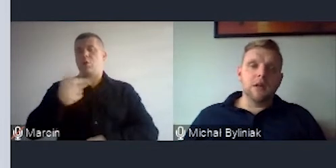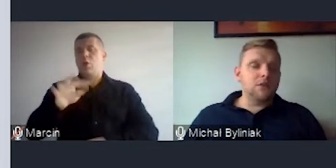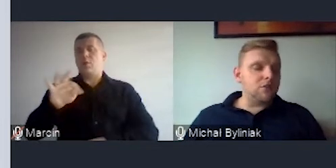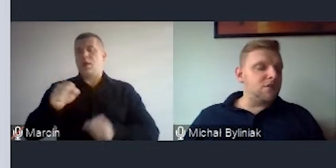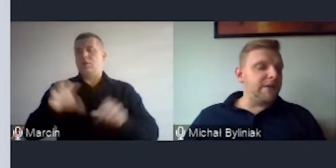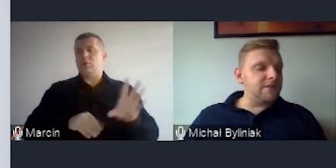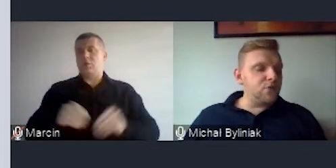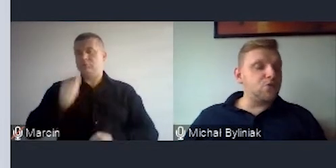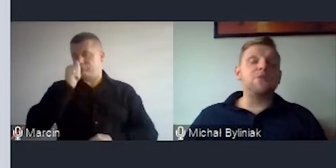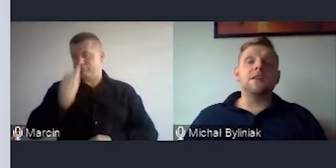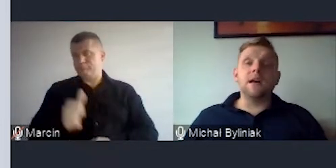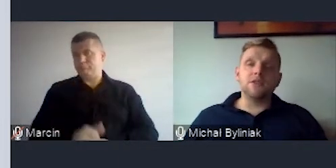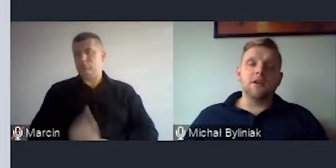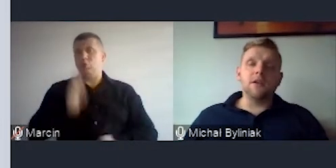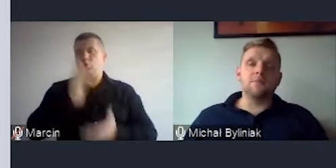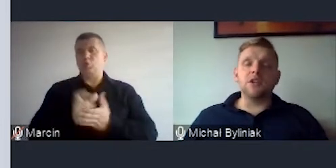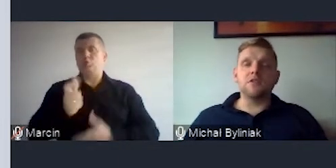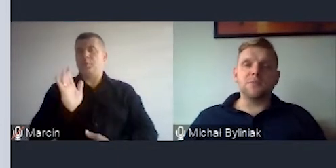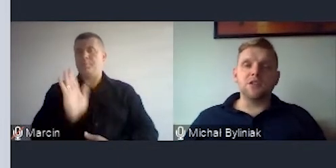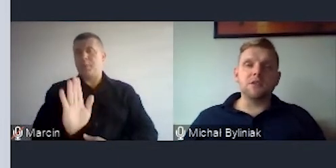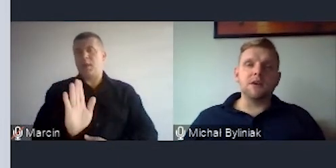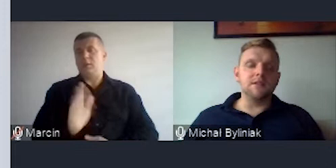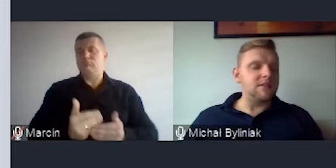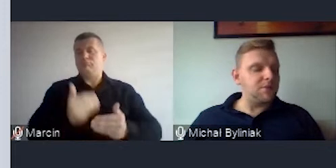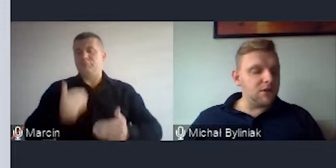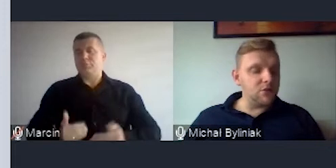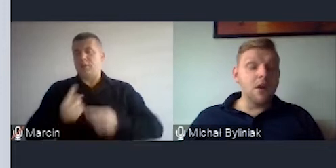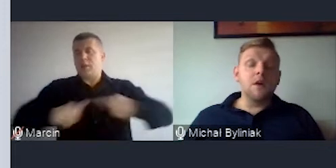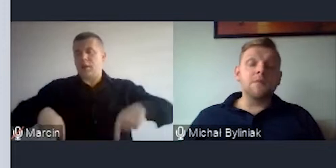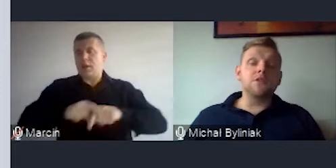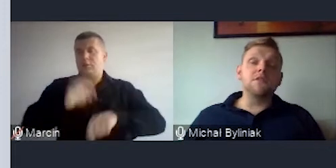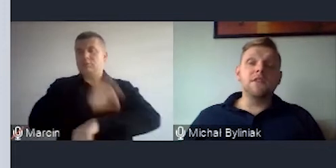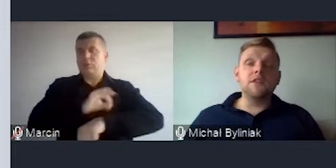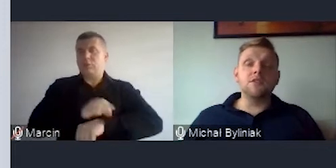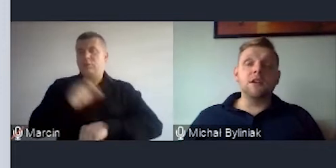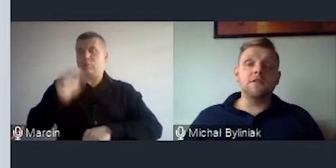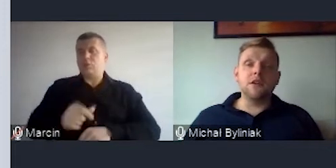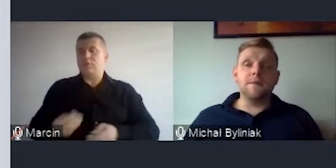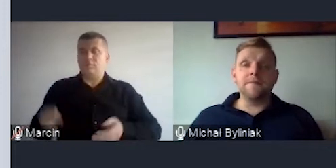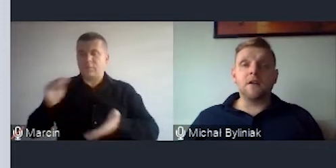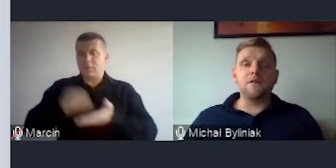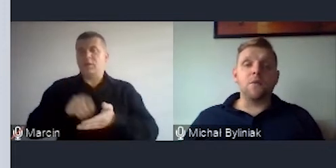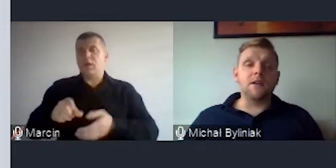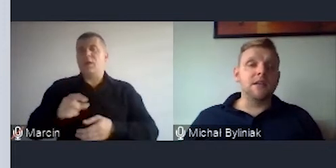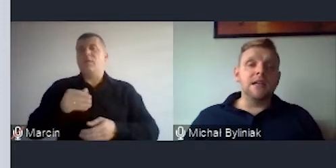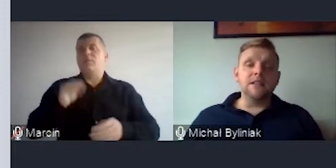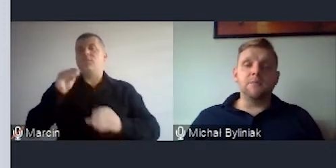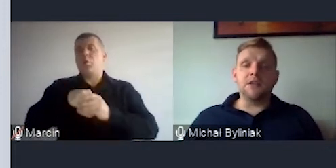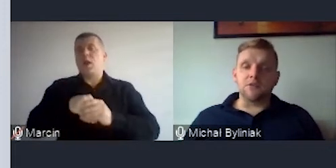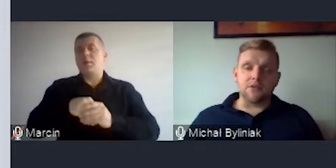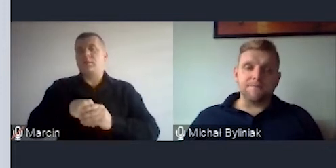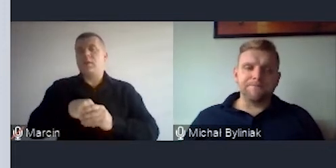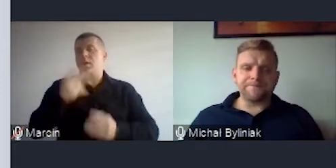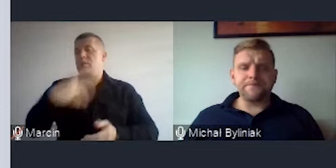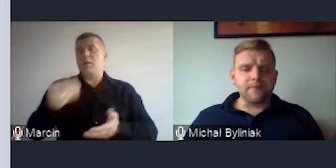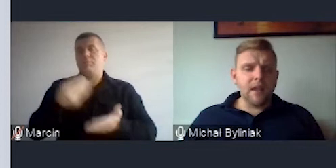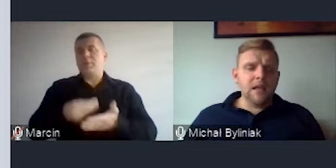To co Państwo już posiadacie przed rozpoczęciem realizacji projektu, możecie wnieść najwyżej jako wkład niepieniężny.